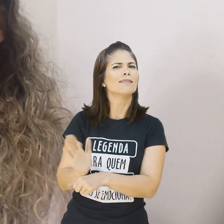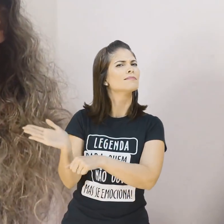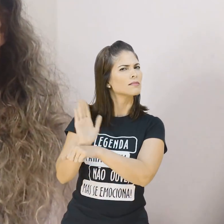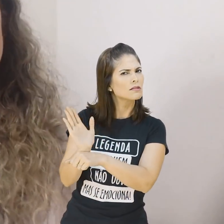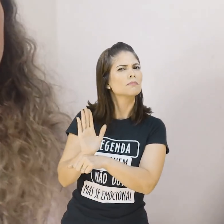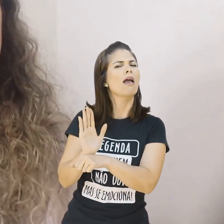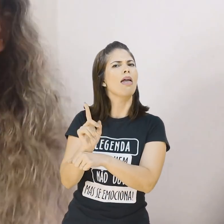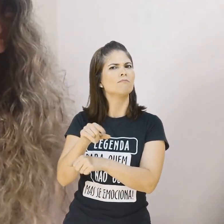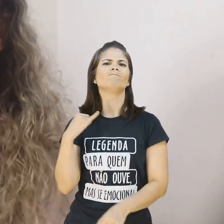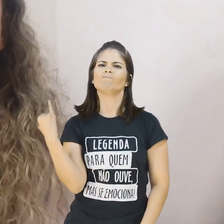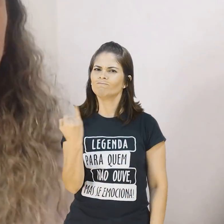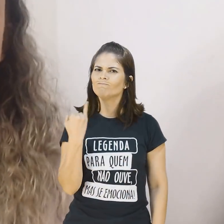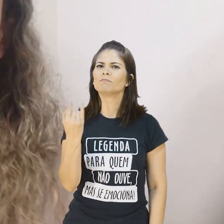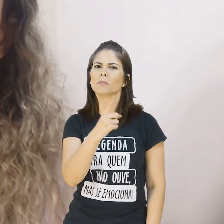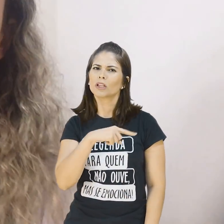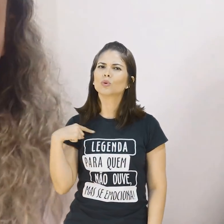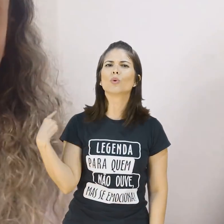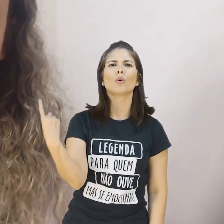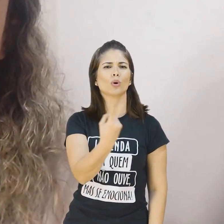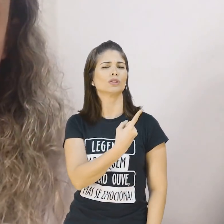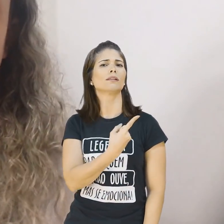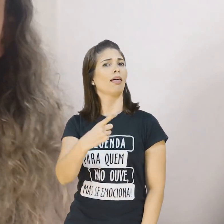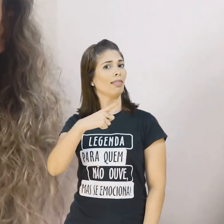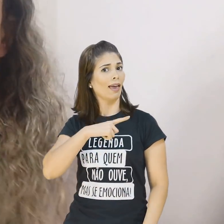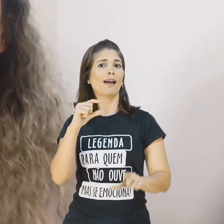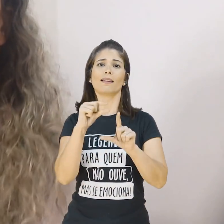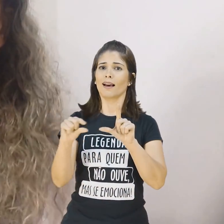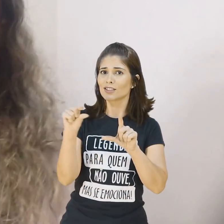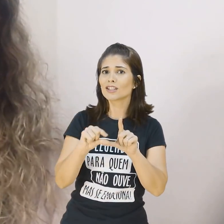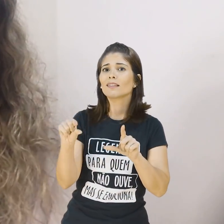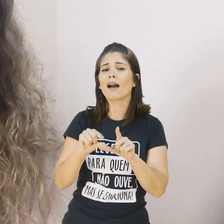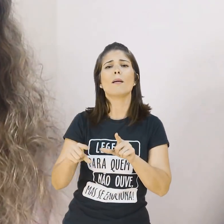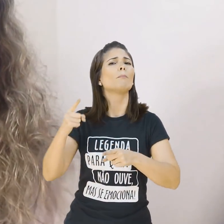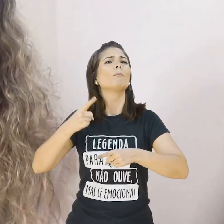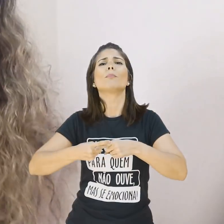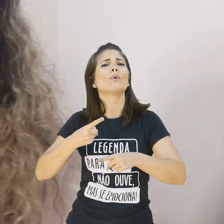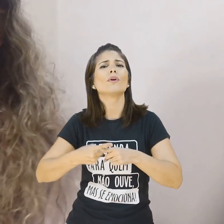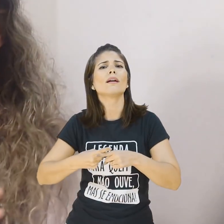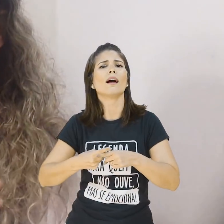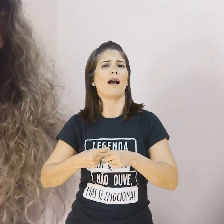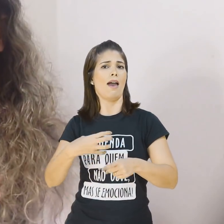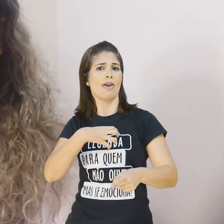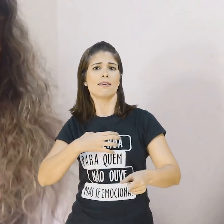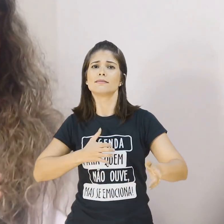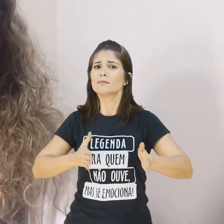No cinema é fundamental para nós ter legenda. Porque é acessibilidade